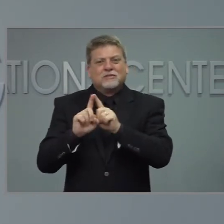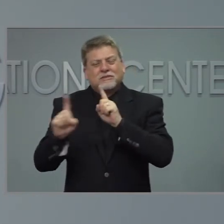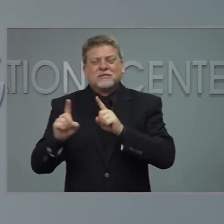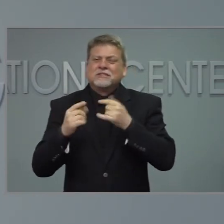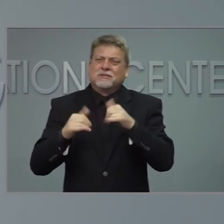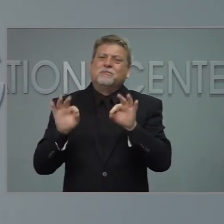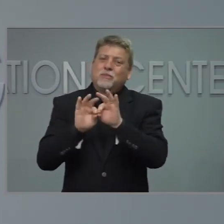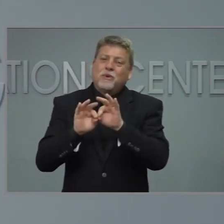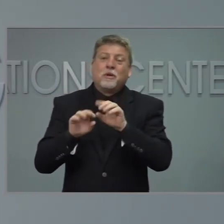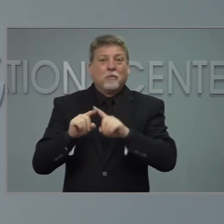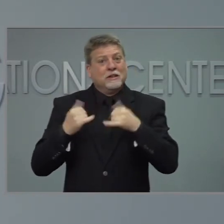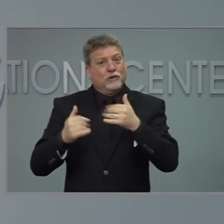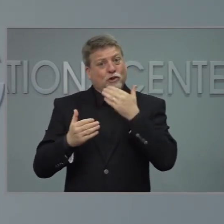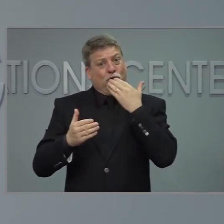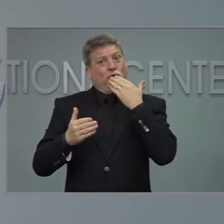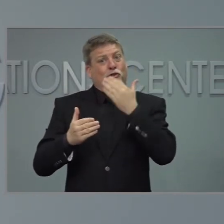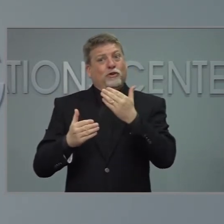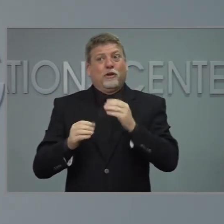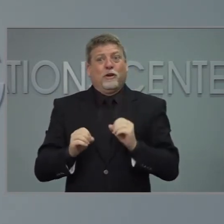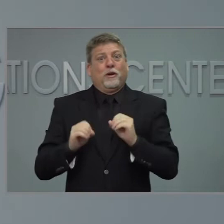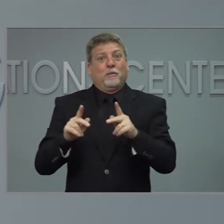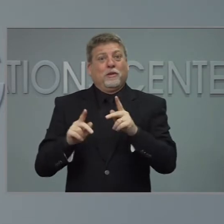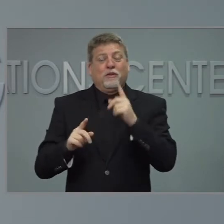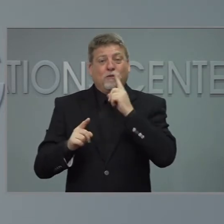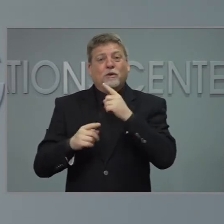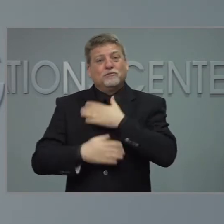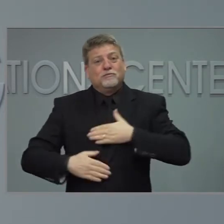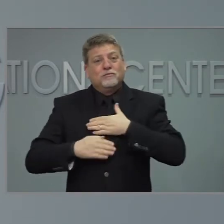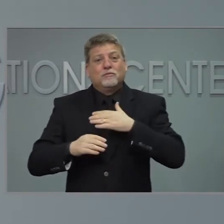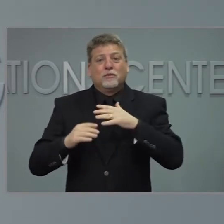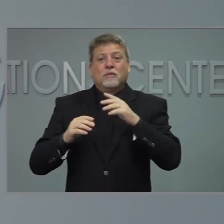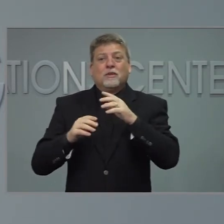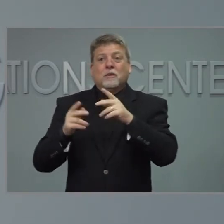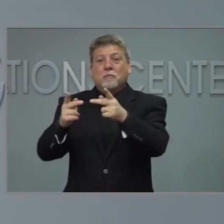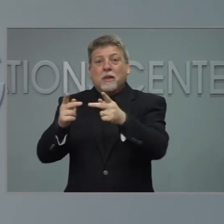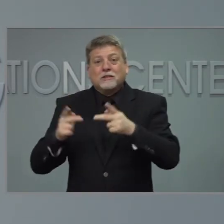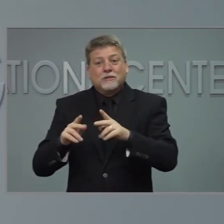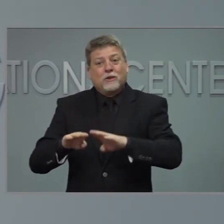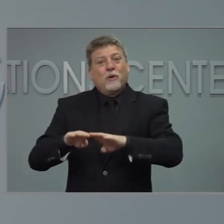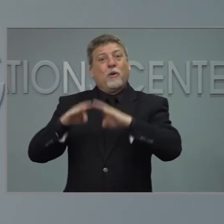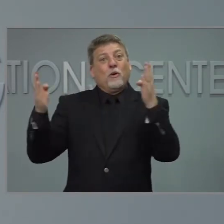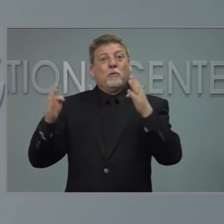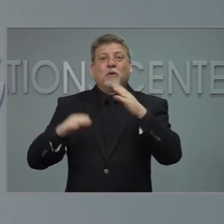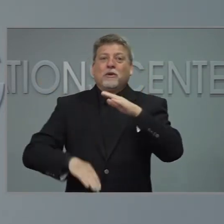lavarse las manos, pero es muy bueno, ver que ya podemos va a tomar este paso todos los los